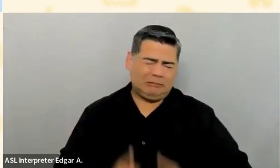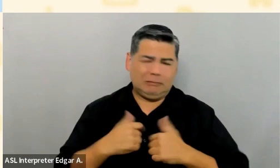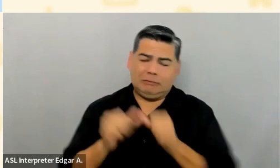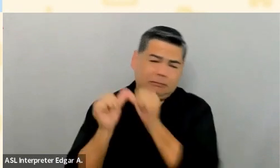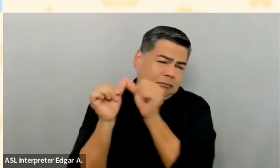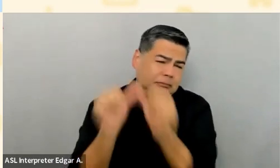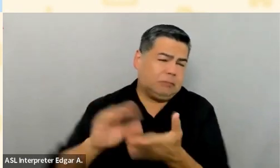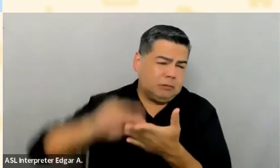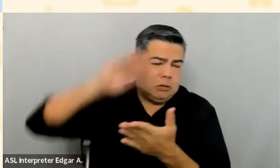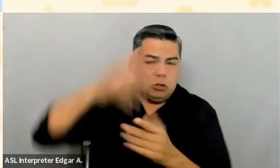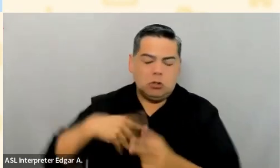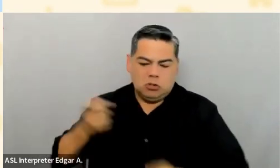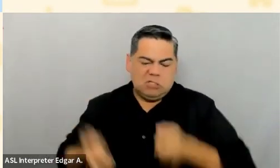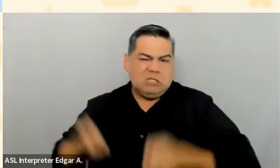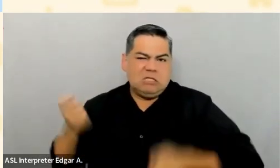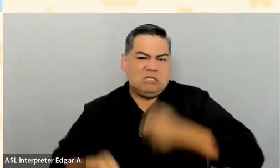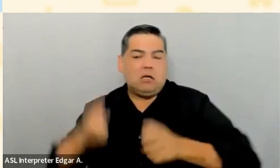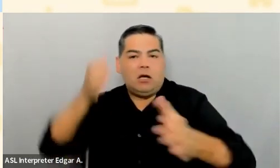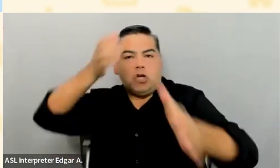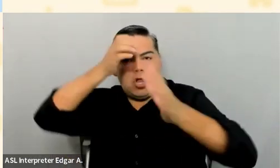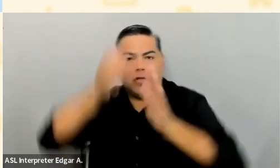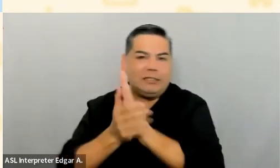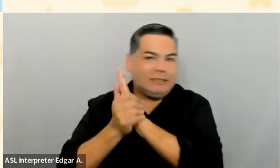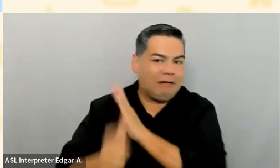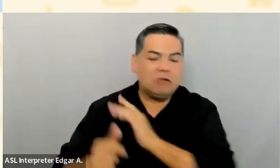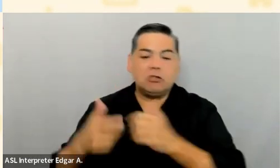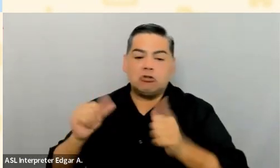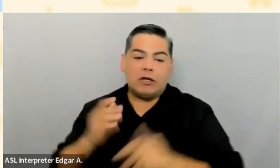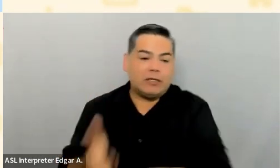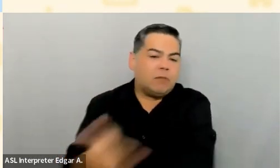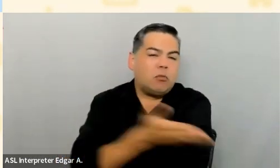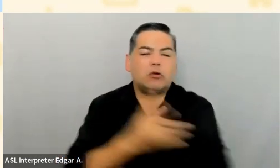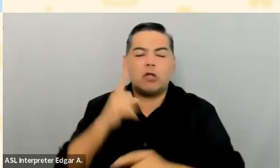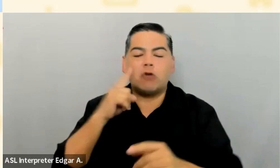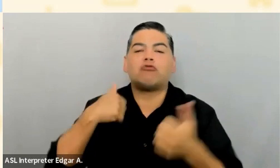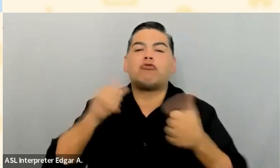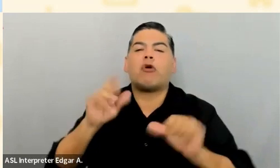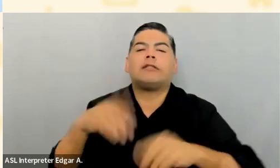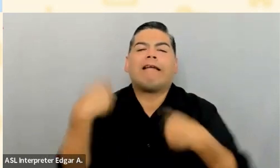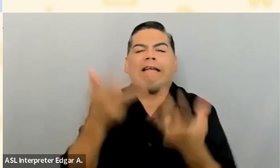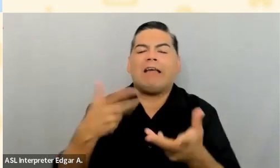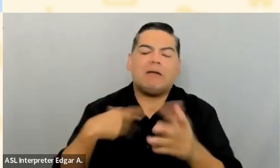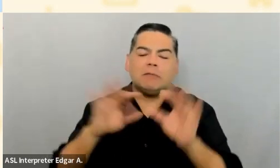y conocimiento. Siempre con el objetivo de garantizar una experiencia óptima para cada usuario, independientemente de sus antecedentes.